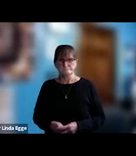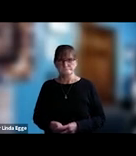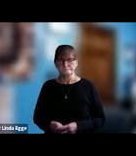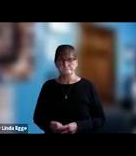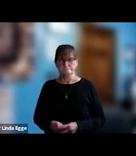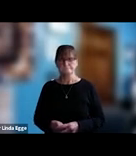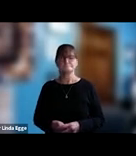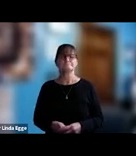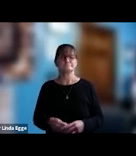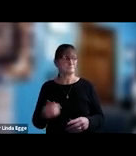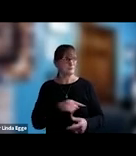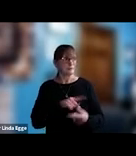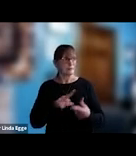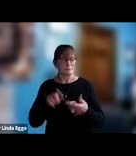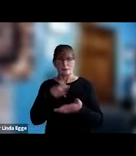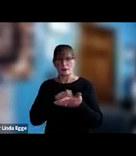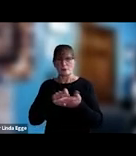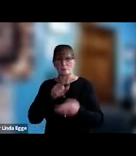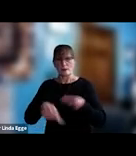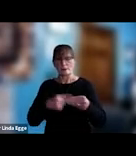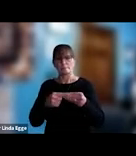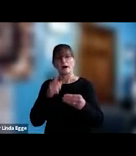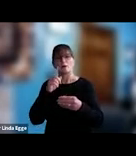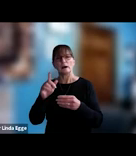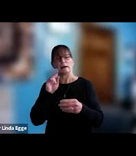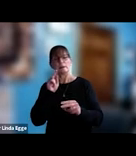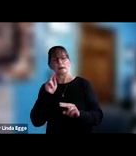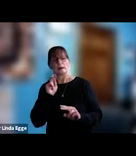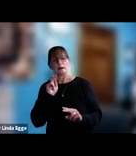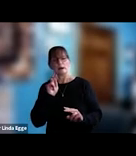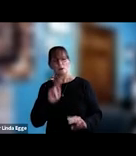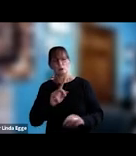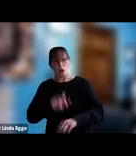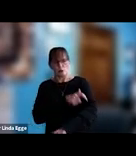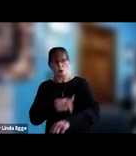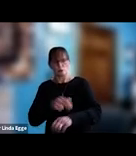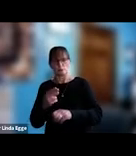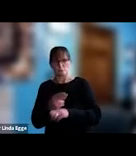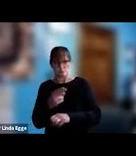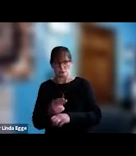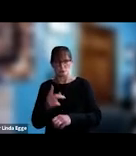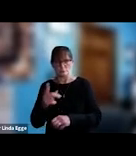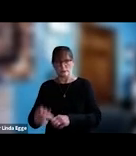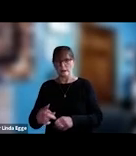Entonces escribí sobre el... Investigué su consumo a largo plazo y el efecto que tiene en la plasticidad cerebral.